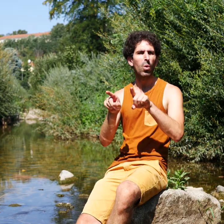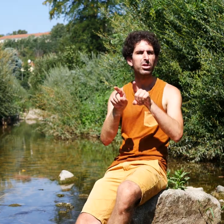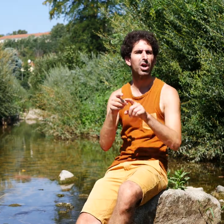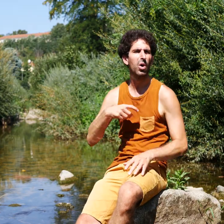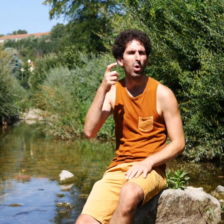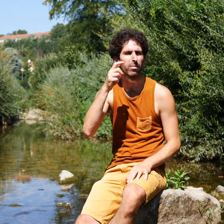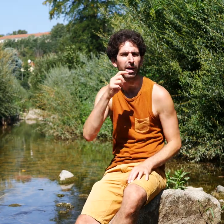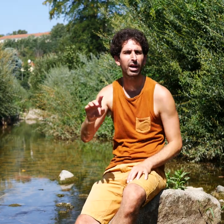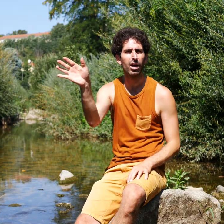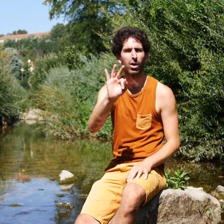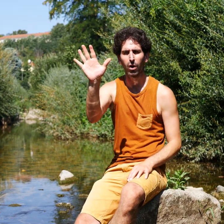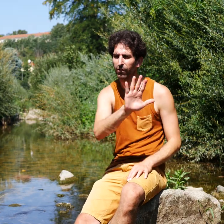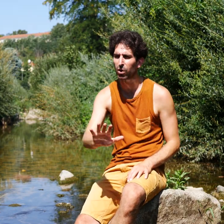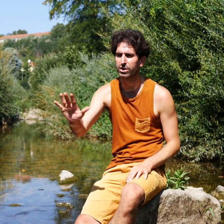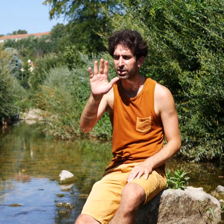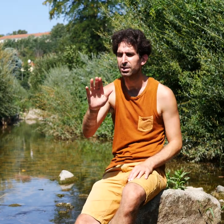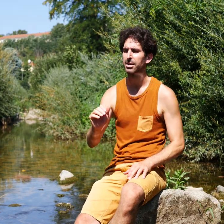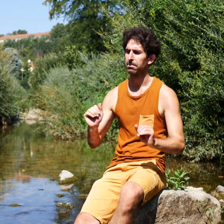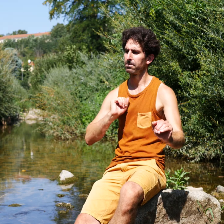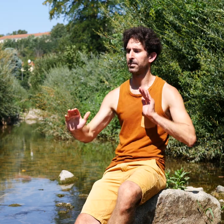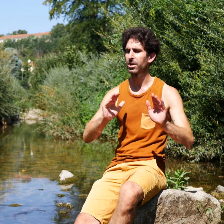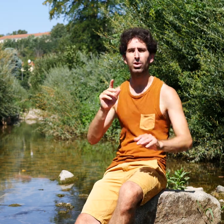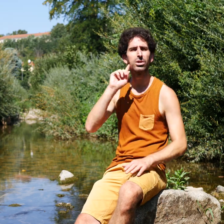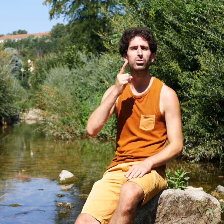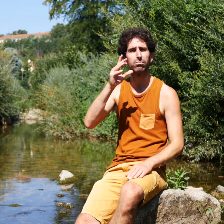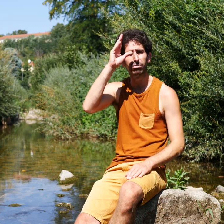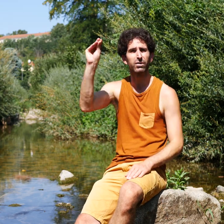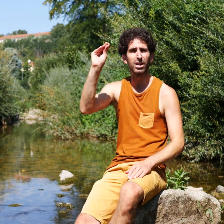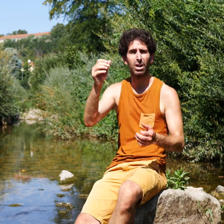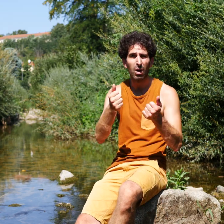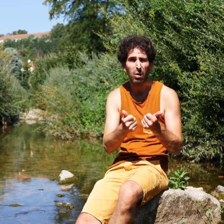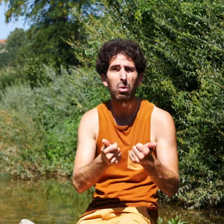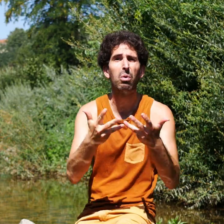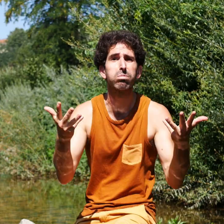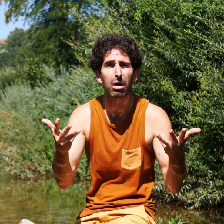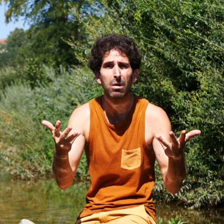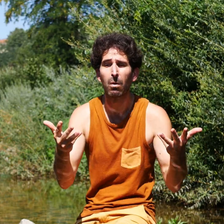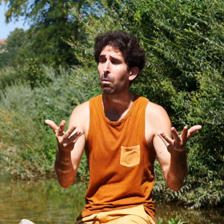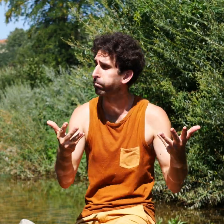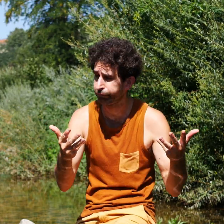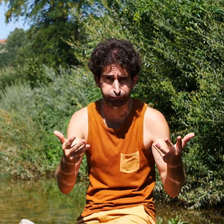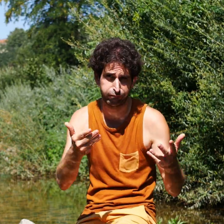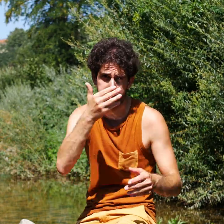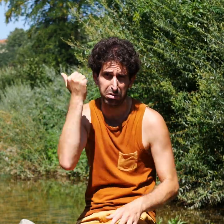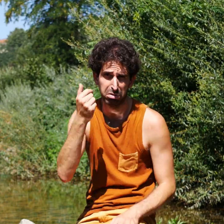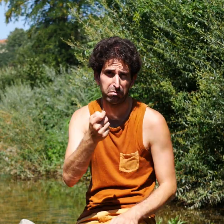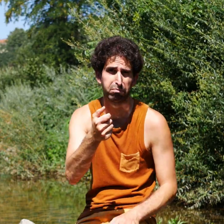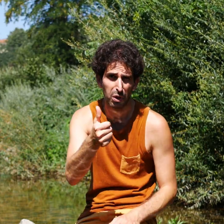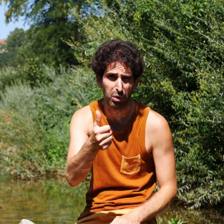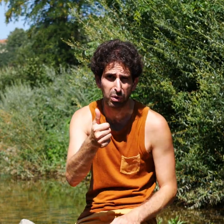Aussi, je remarque qu'en France, des médiateurs professionnels sourds, il y en a combien ? Je ne sais pas. Très peu.